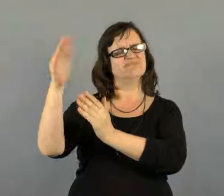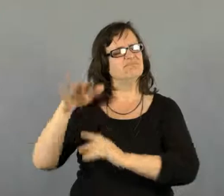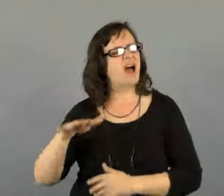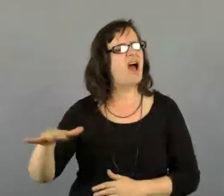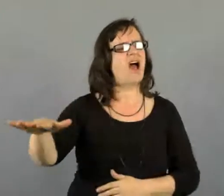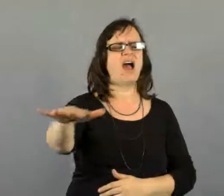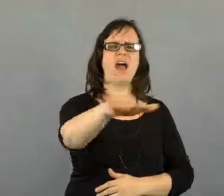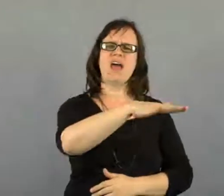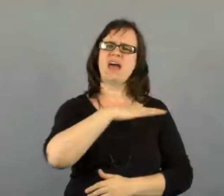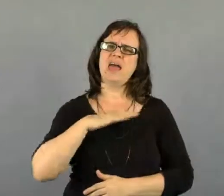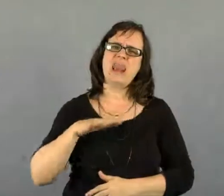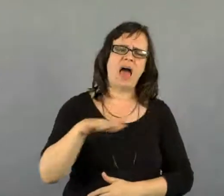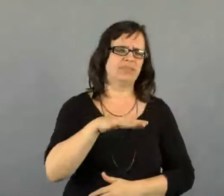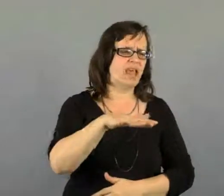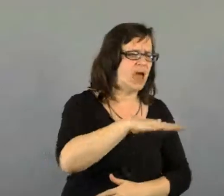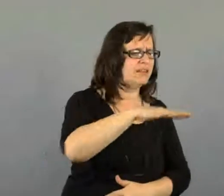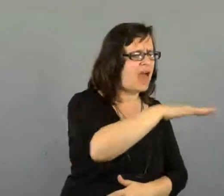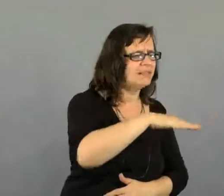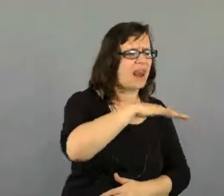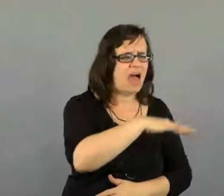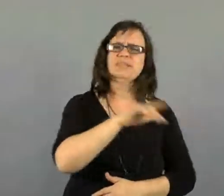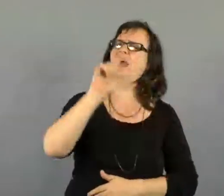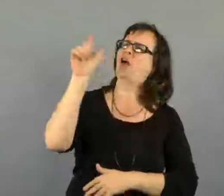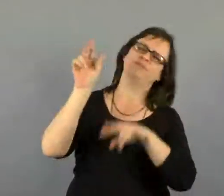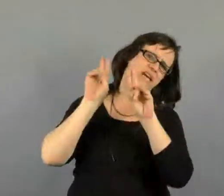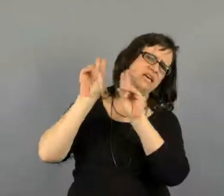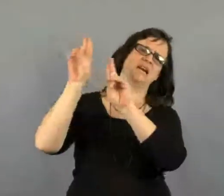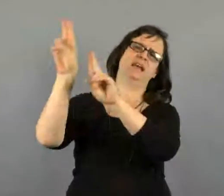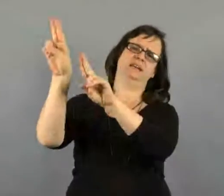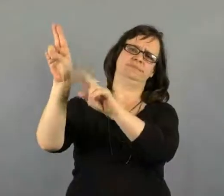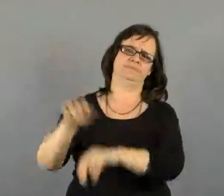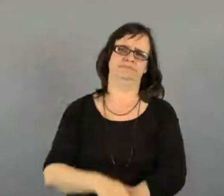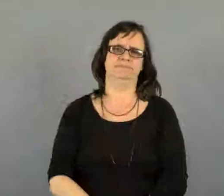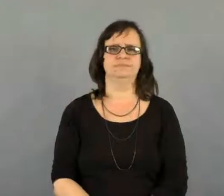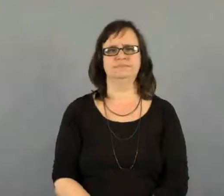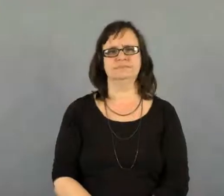Alle Länder ehren Gott